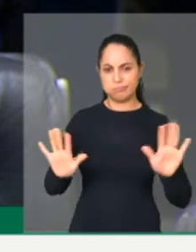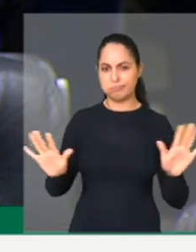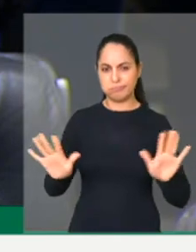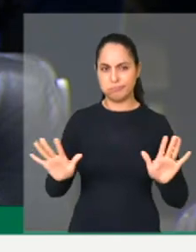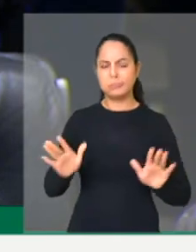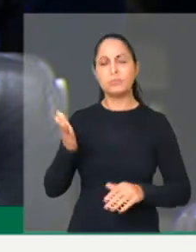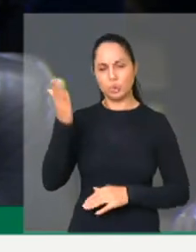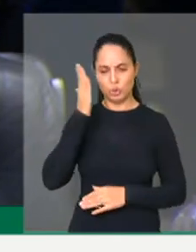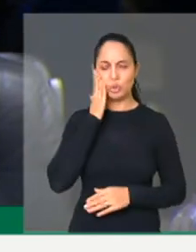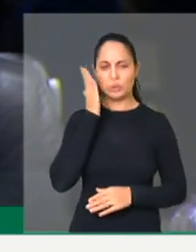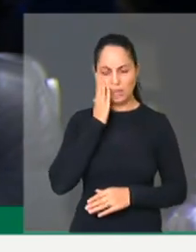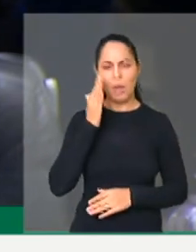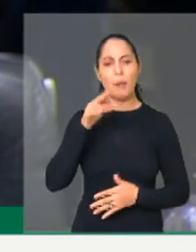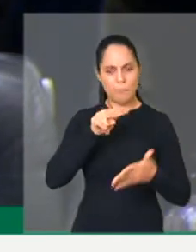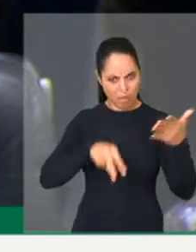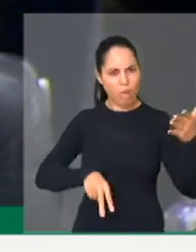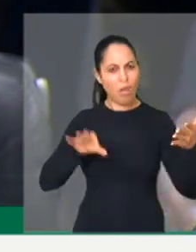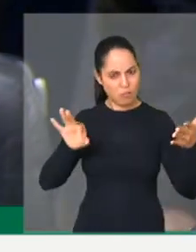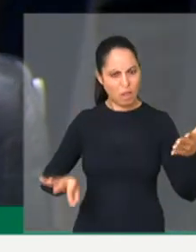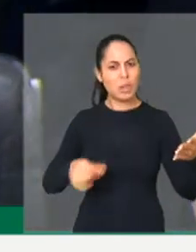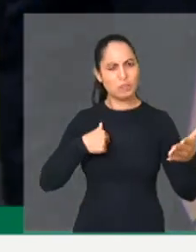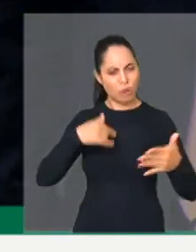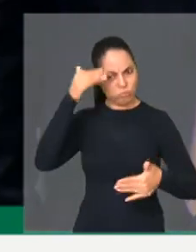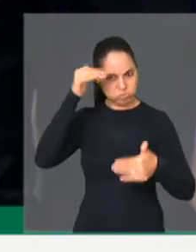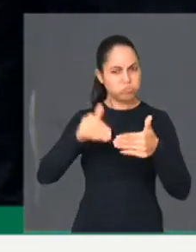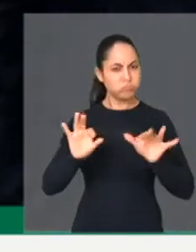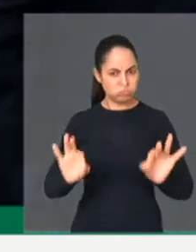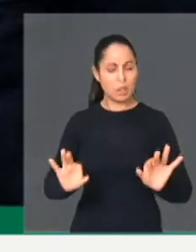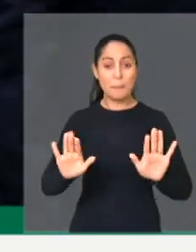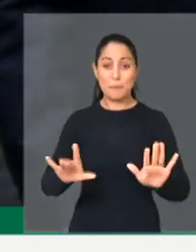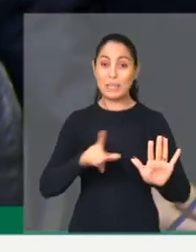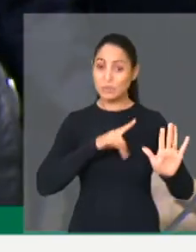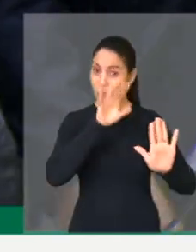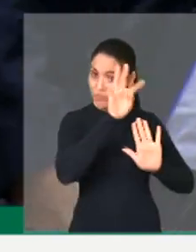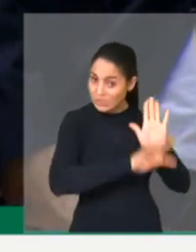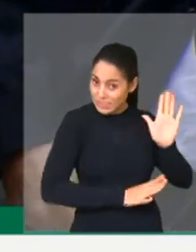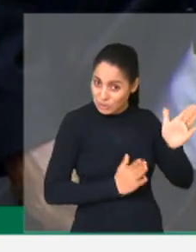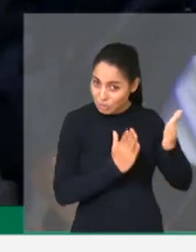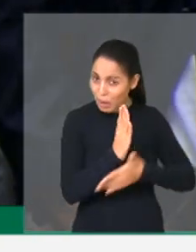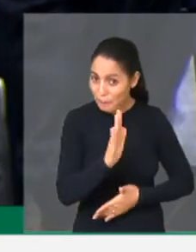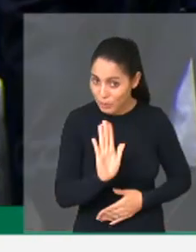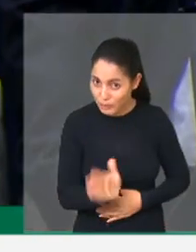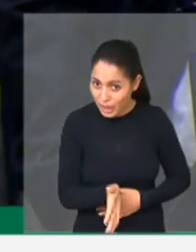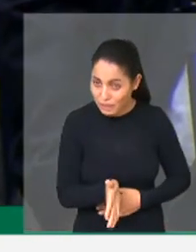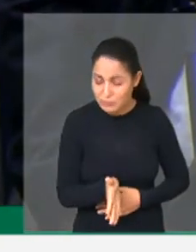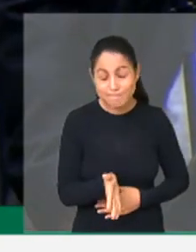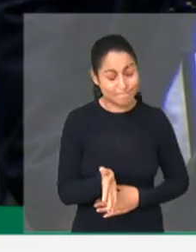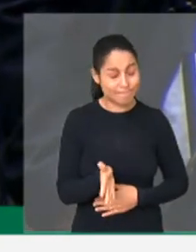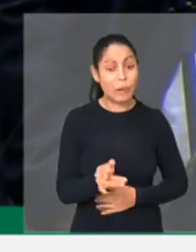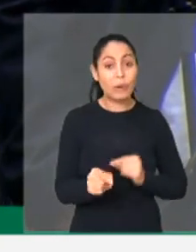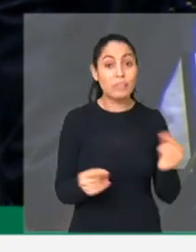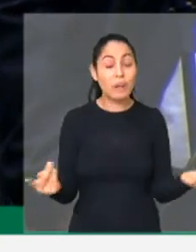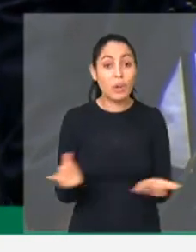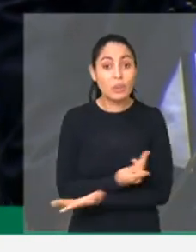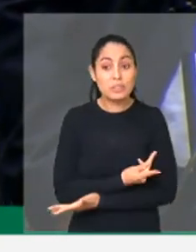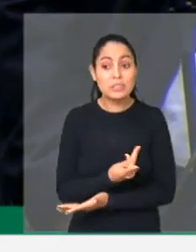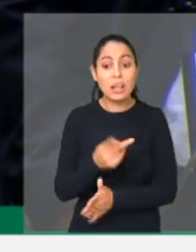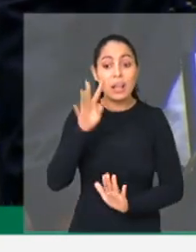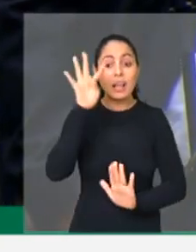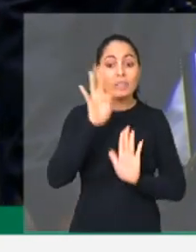NÃO, ELE NÃO TERIA A POSSIBILIDADE DELE MUDAR O TEXTO SEM A VOTAÇÃO DO DESTAQUE. ENTÃO, NÃO É UMA QUESTÃO DO RELATOR TER... ACOLHIDO.